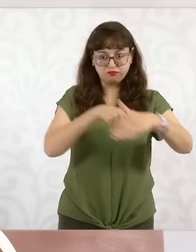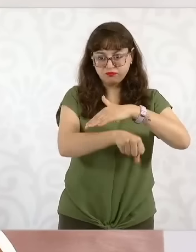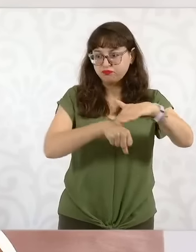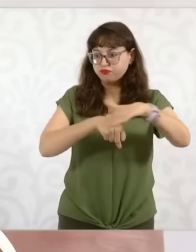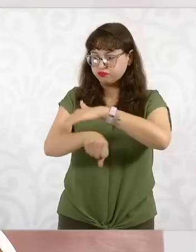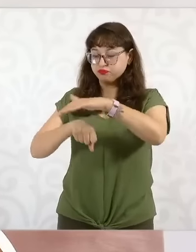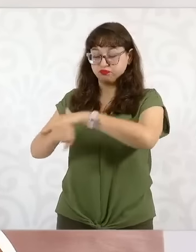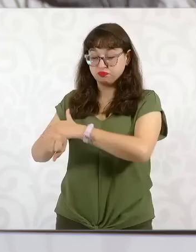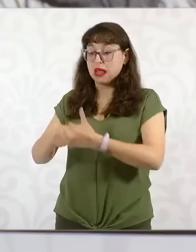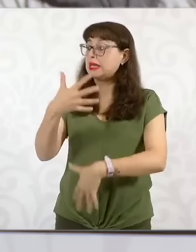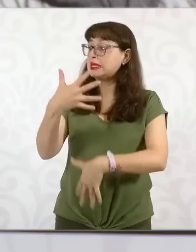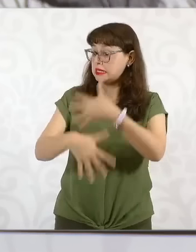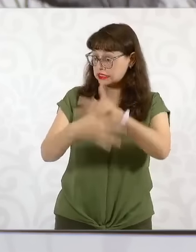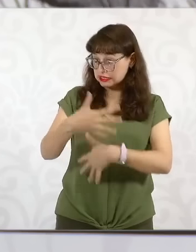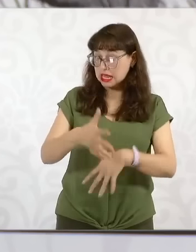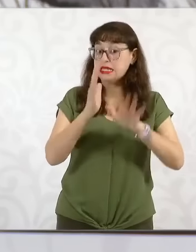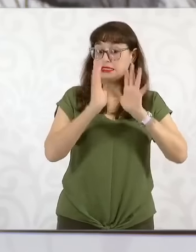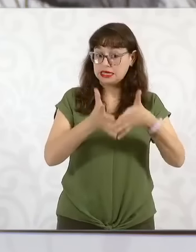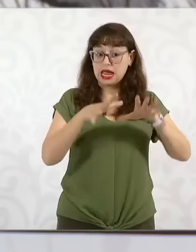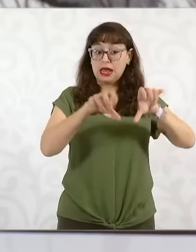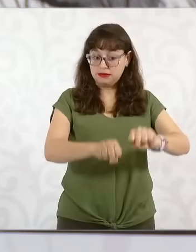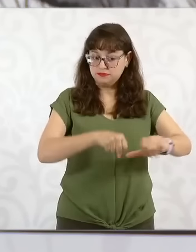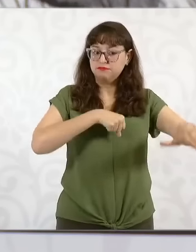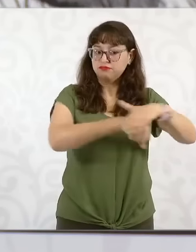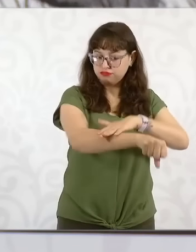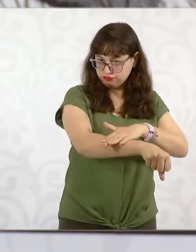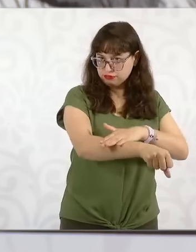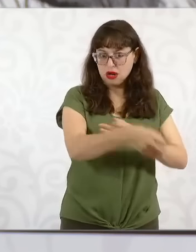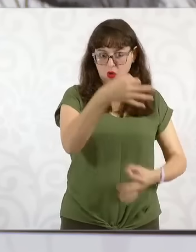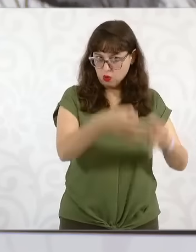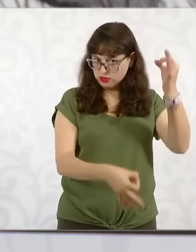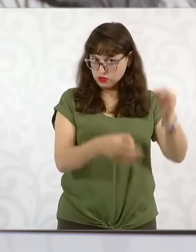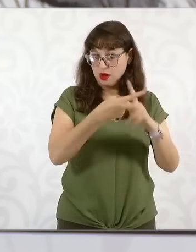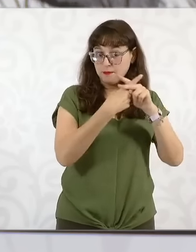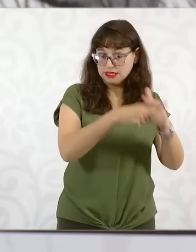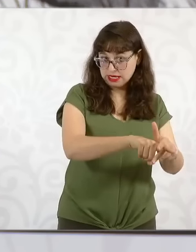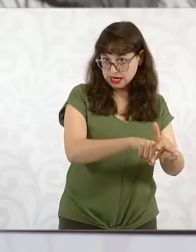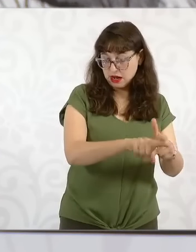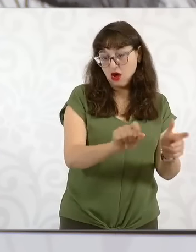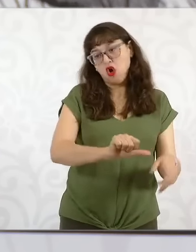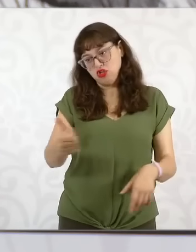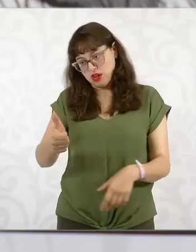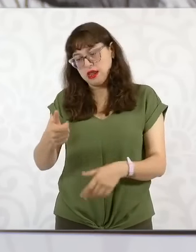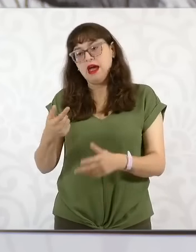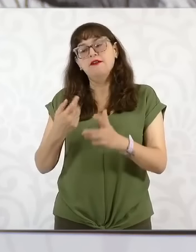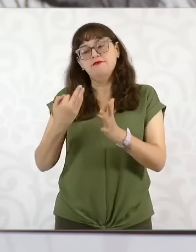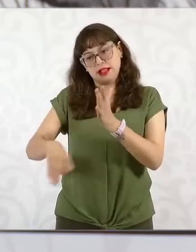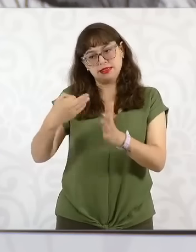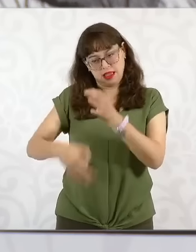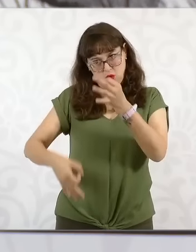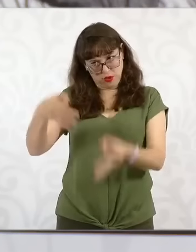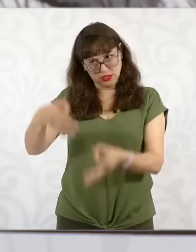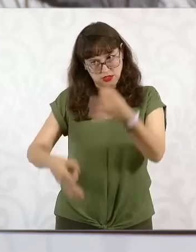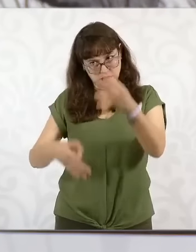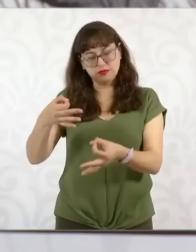ya cumplimentadas, las otras están en proceso. La persona que proporcionaba información directamente